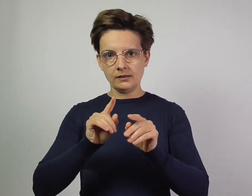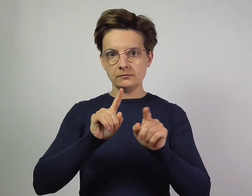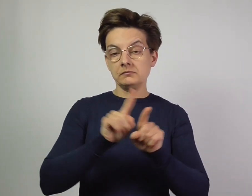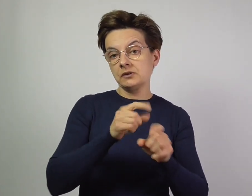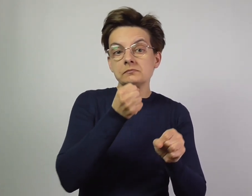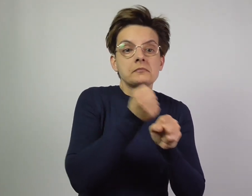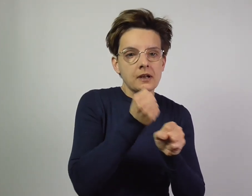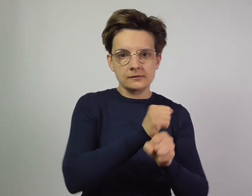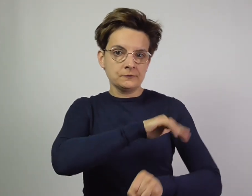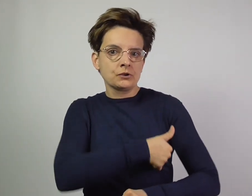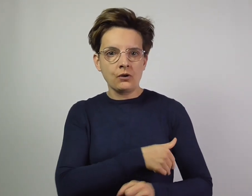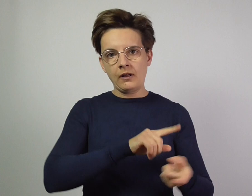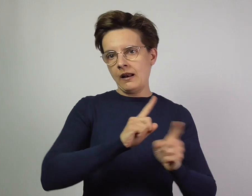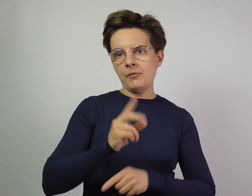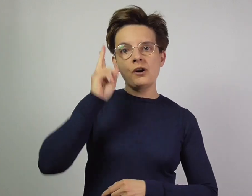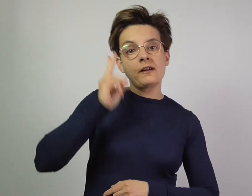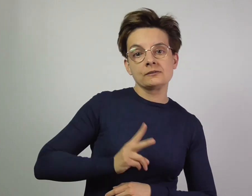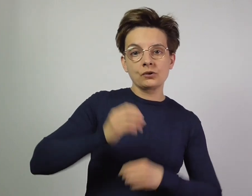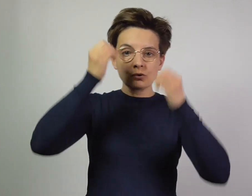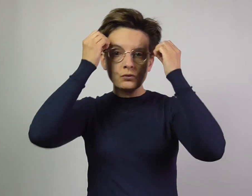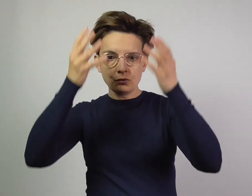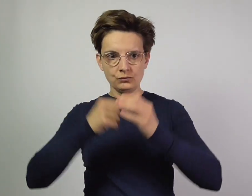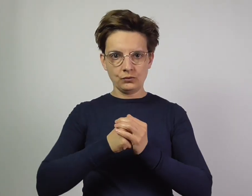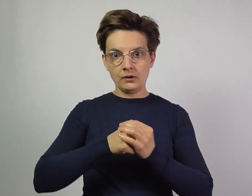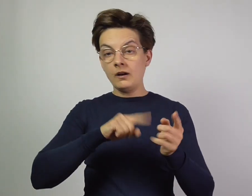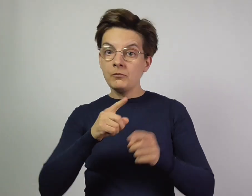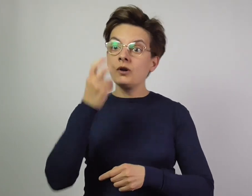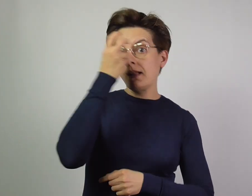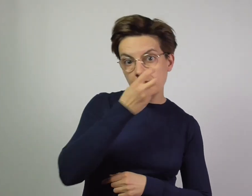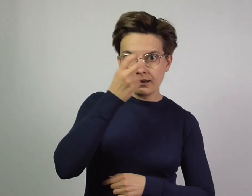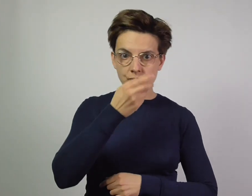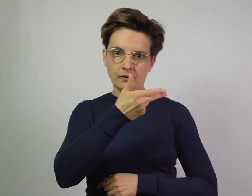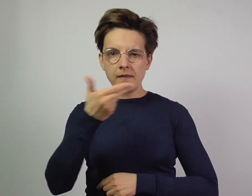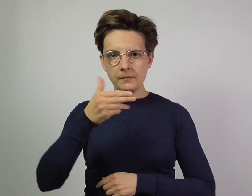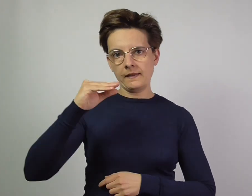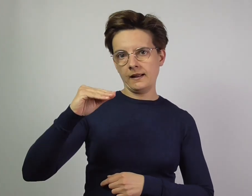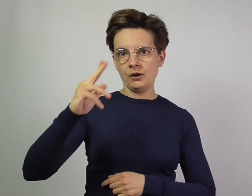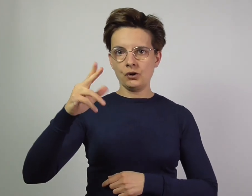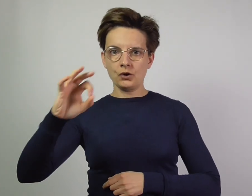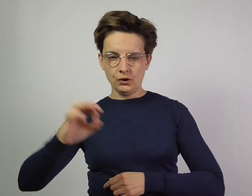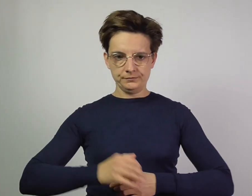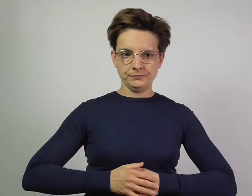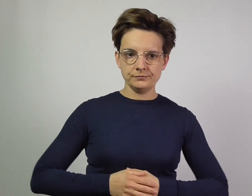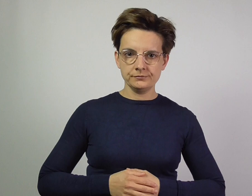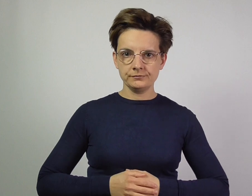pracują w szkole lub instytucji kultury, interesują się ekologią.